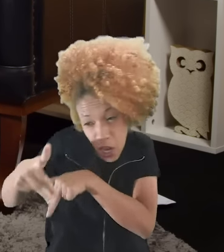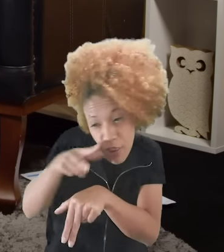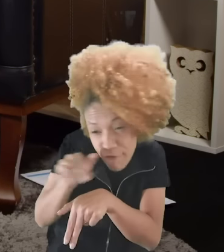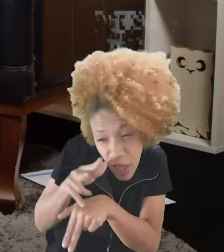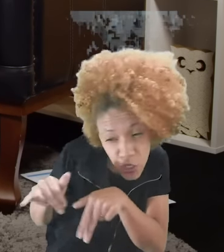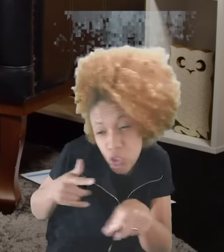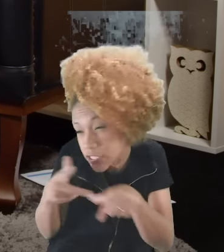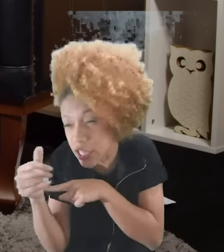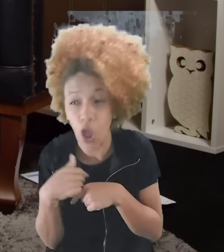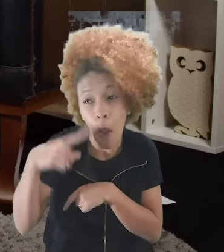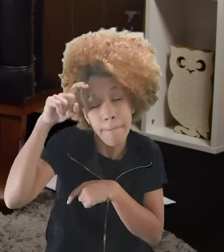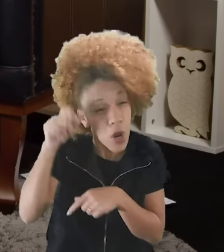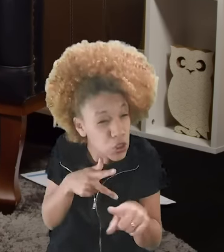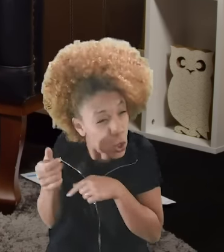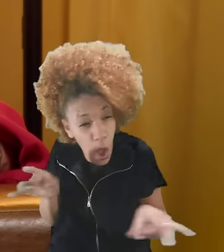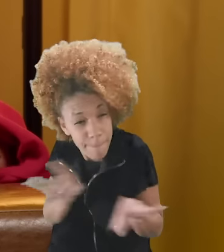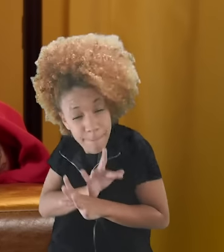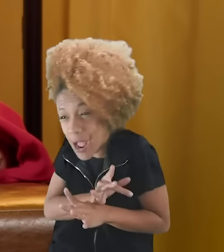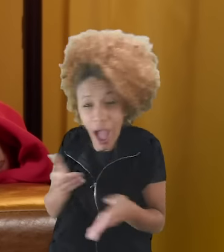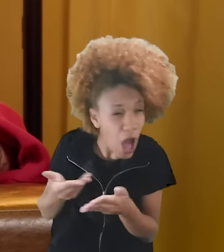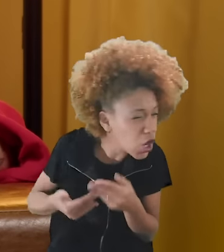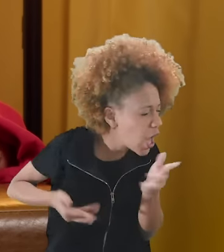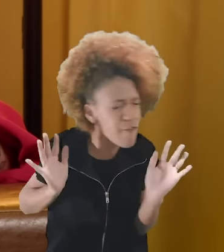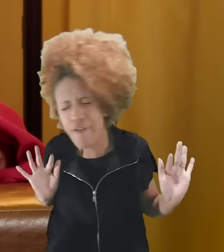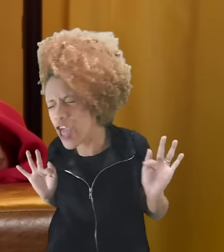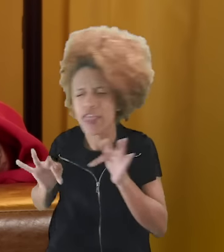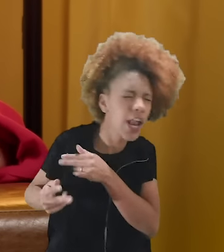Spike vai conseguindo no Maroto Olha só o Maurício consegue o plante Agora sim finaliza os outros